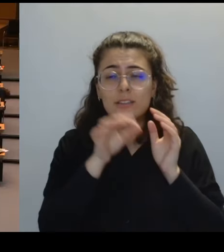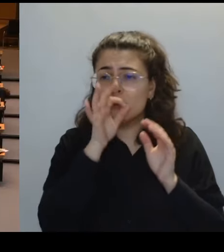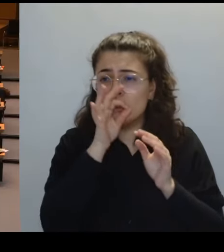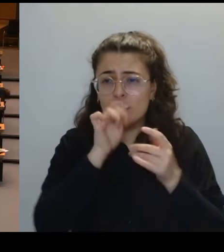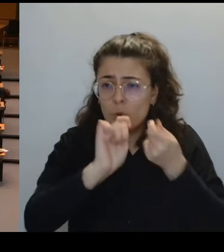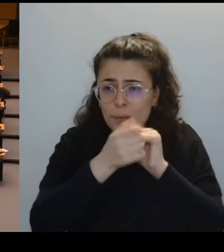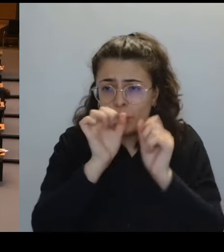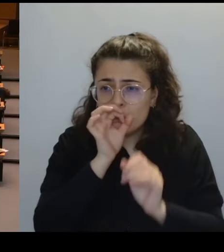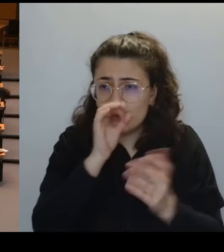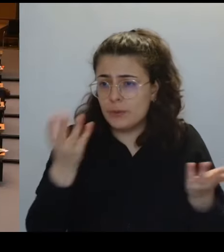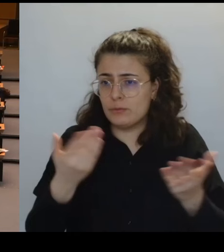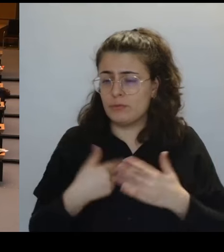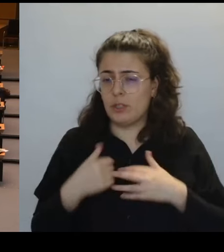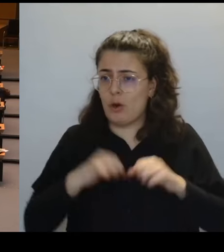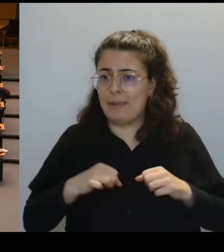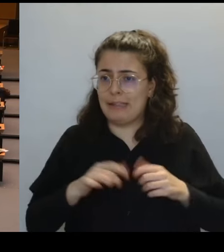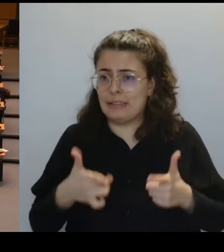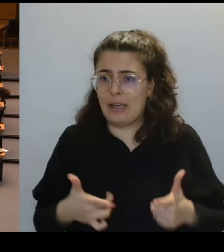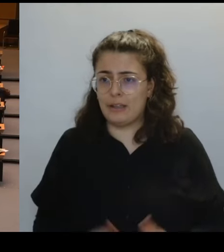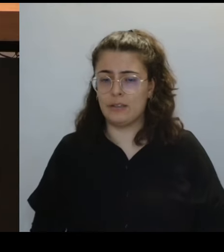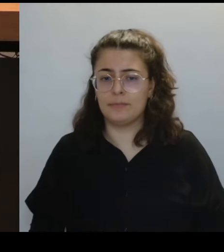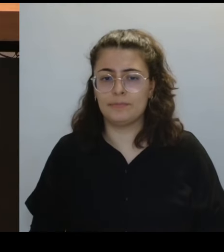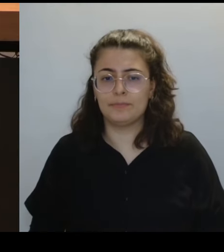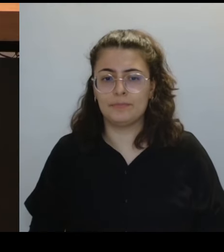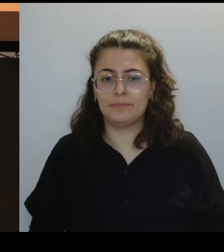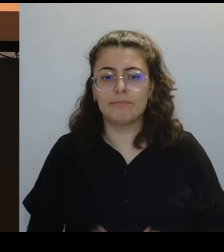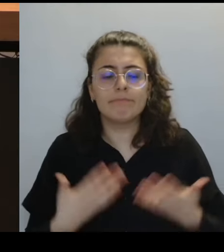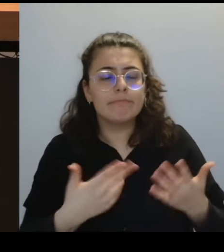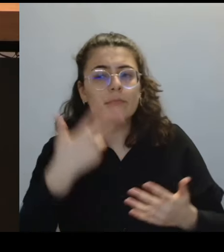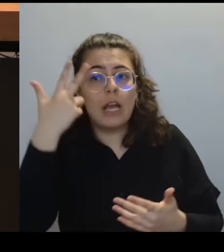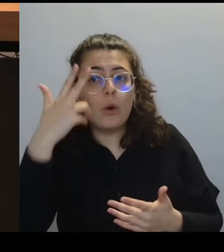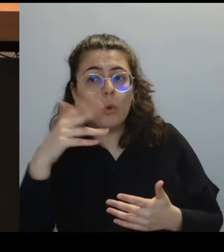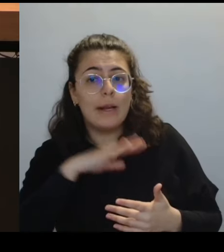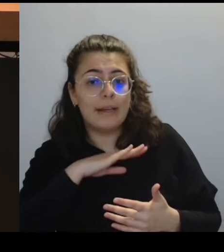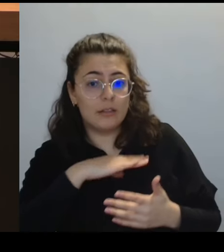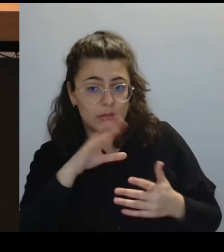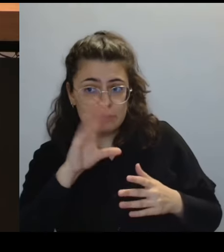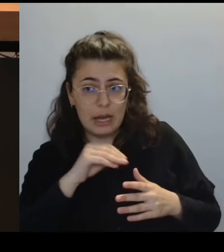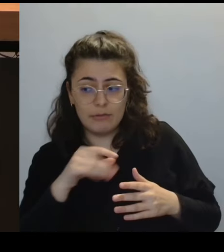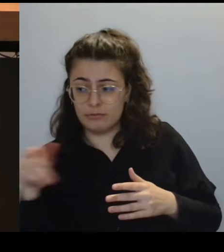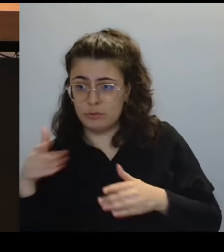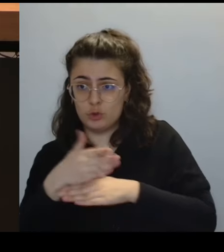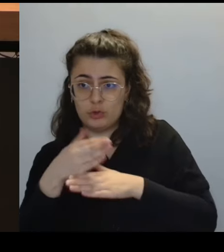(Rednerwechsel) Herr Kollege, gestatten Sie eine Zwischenfrage des Abgeordneten Omar? (Rednerwechsel) Jetzt nicht. Danke. Bitte.